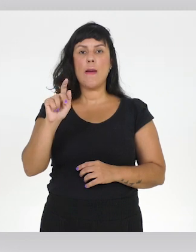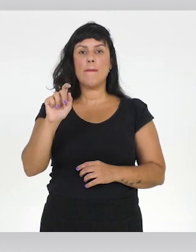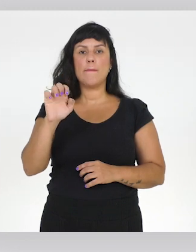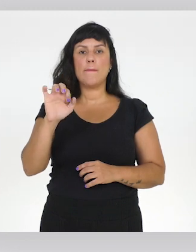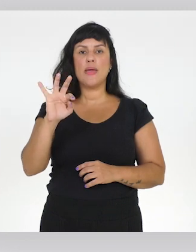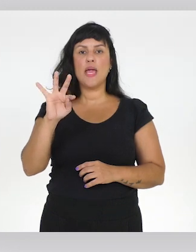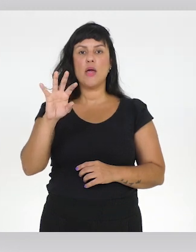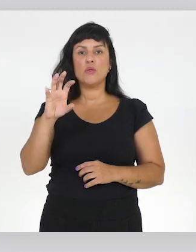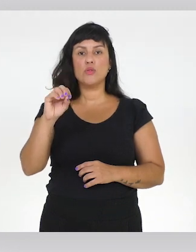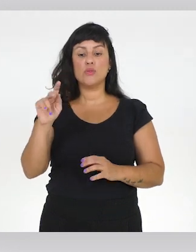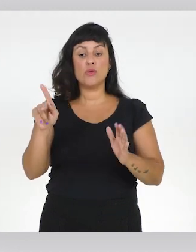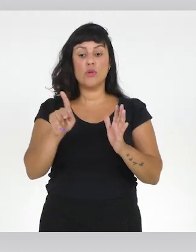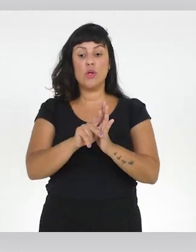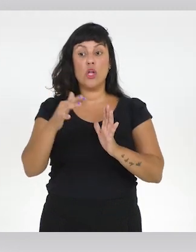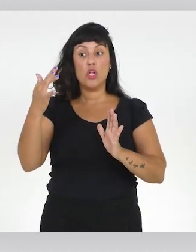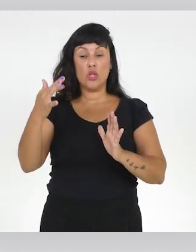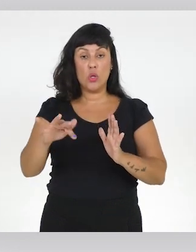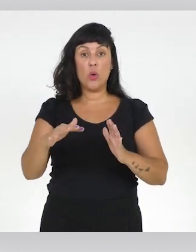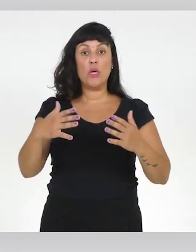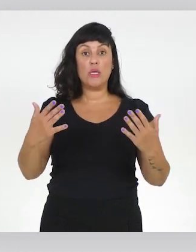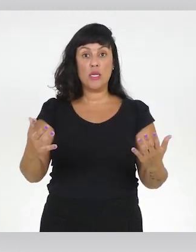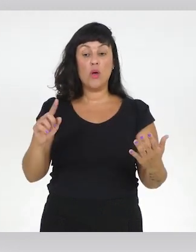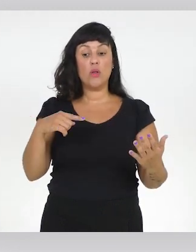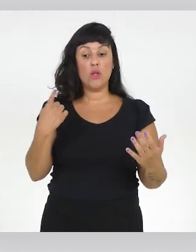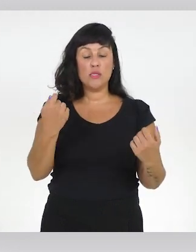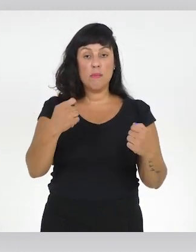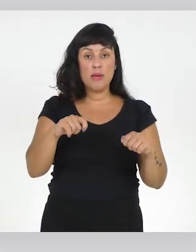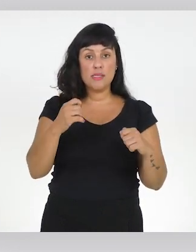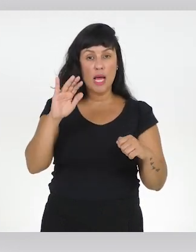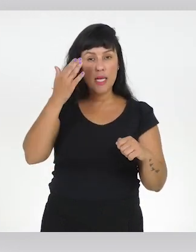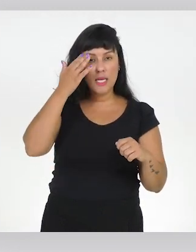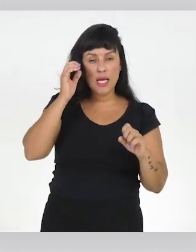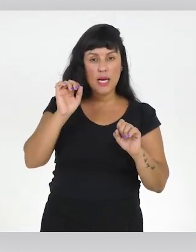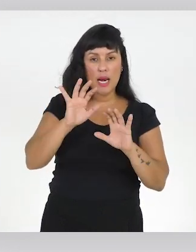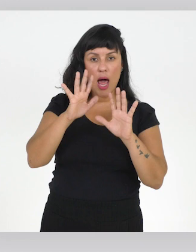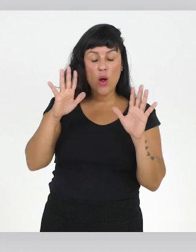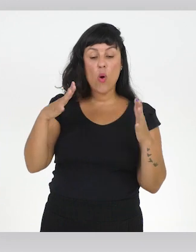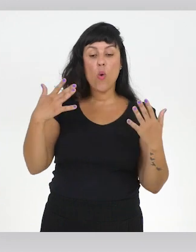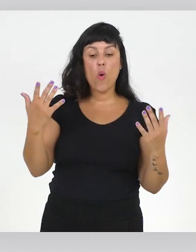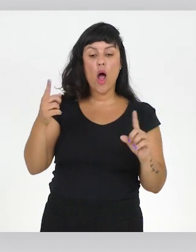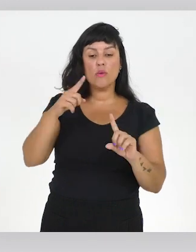as formas de tratamento fisioterapêutico para dor, as suas modalidades